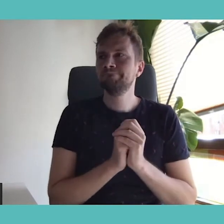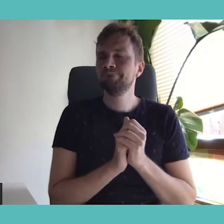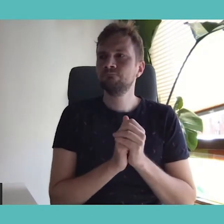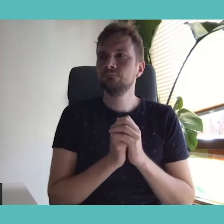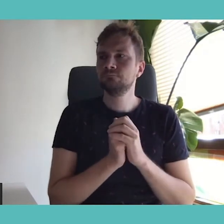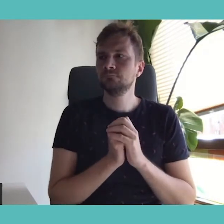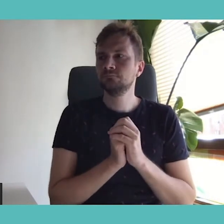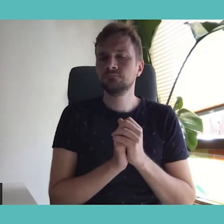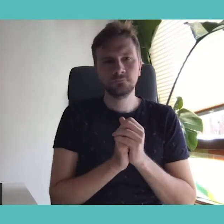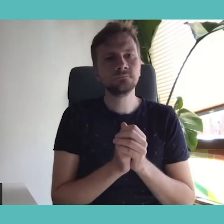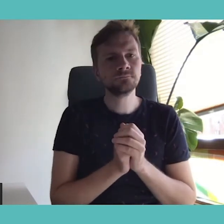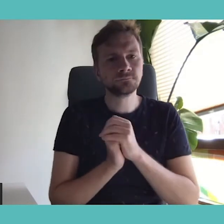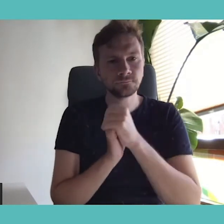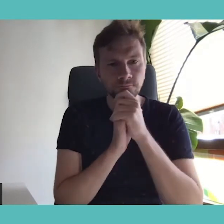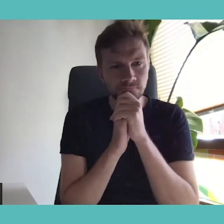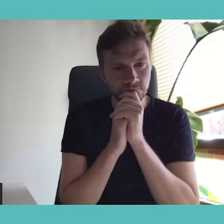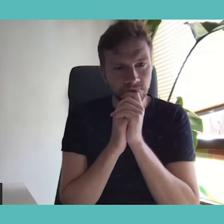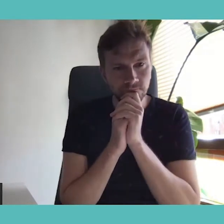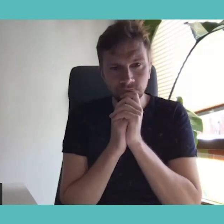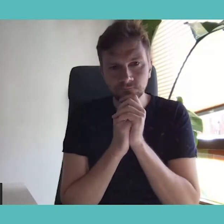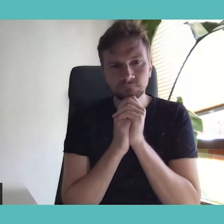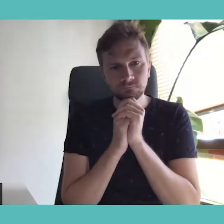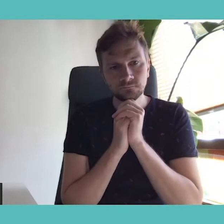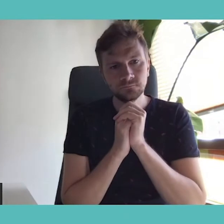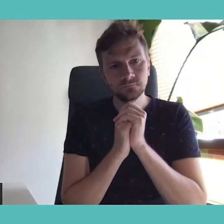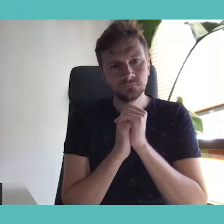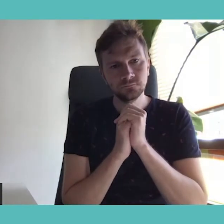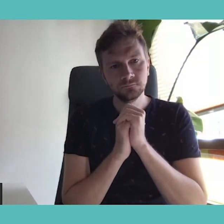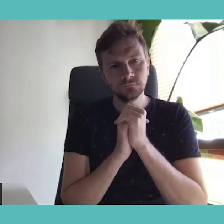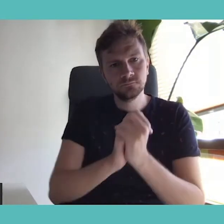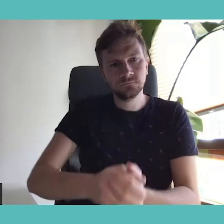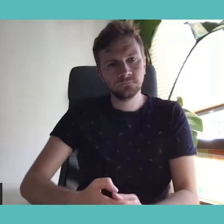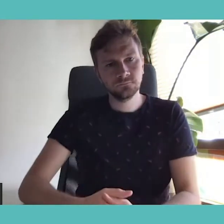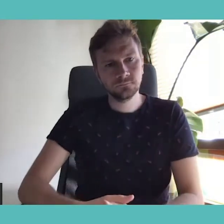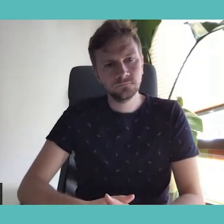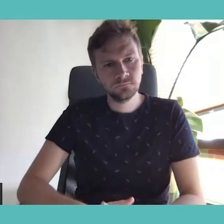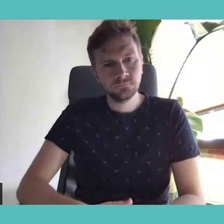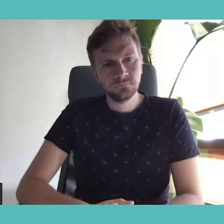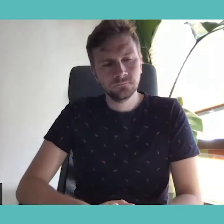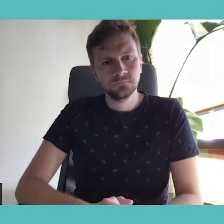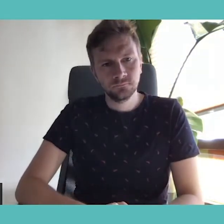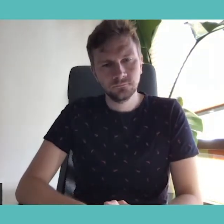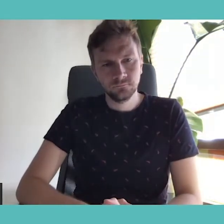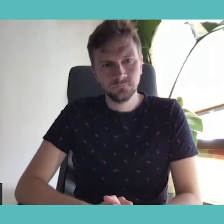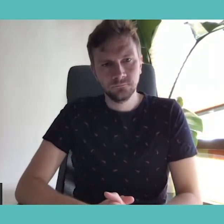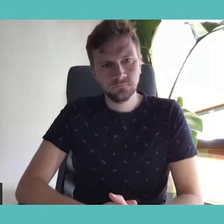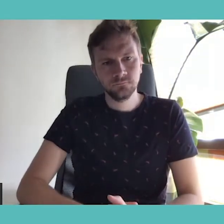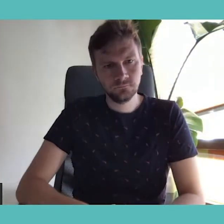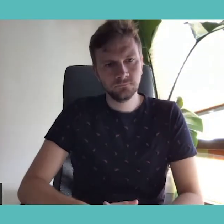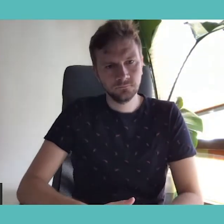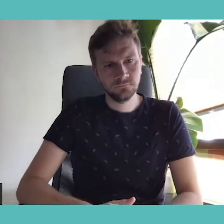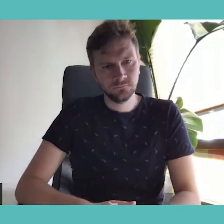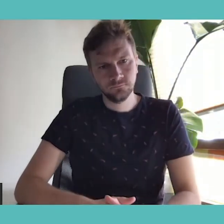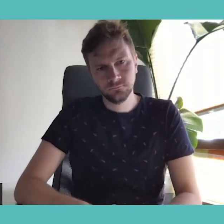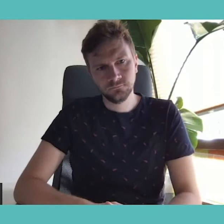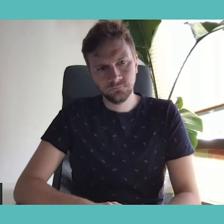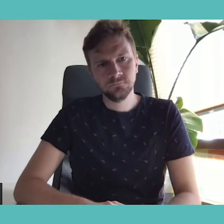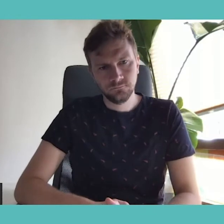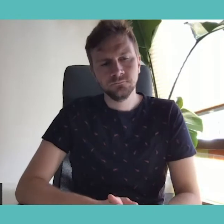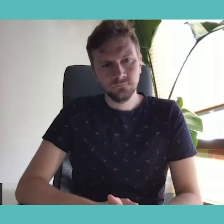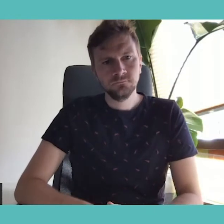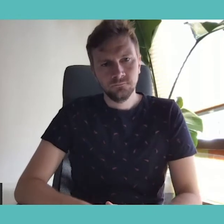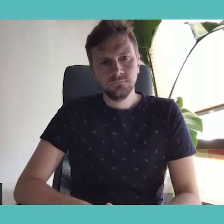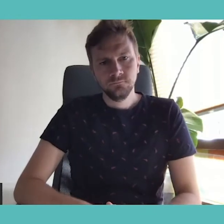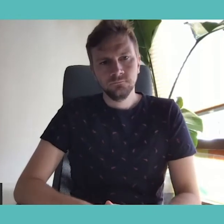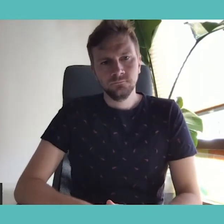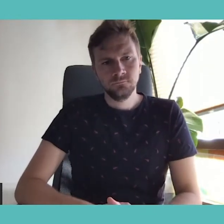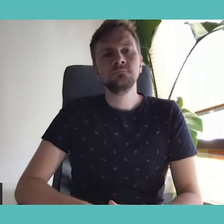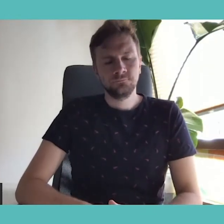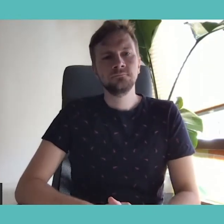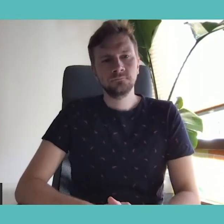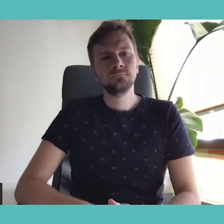Mam pytanie, a osoby słyszące co mogą zrobić? Jeśli, np. są bardzo związani z światem Głuchych, co mogą zrobić?